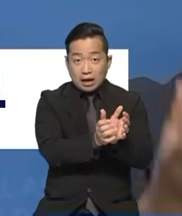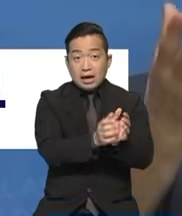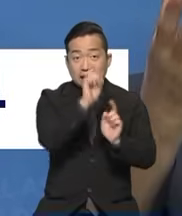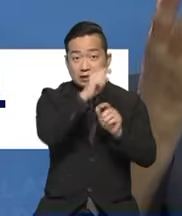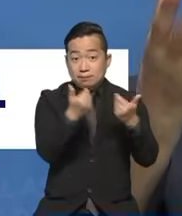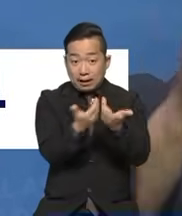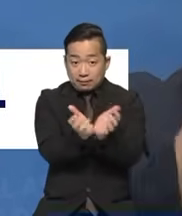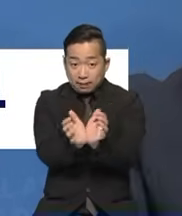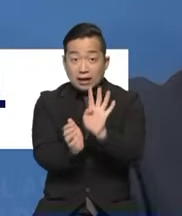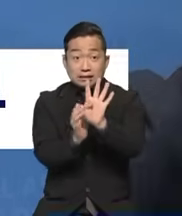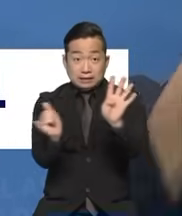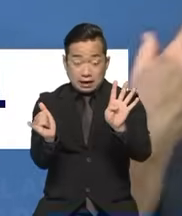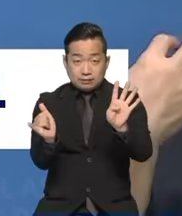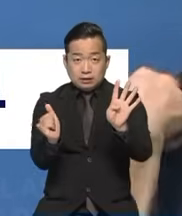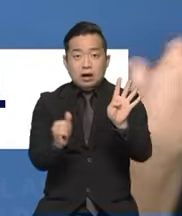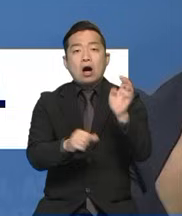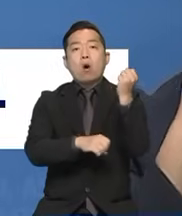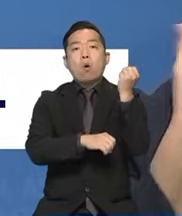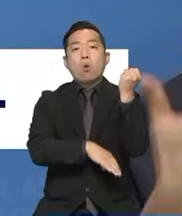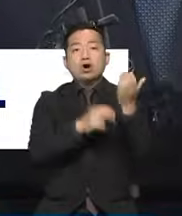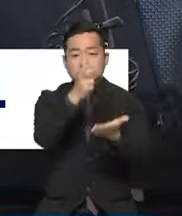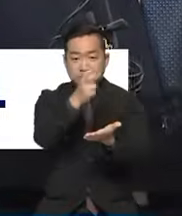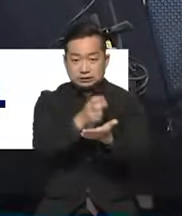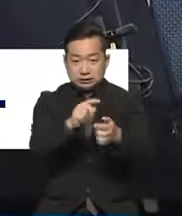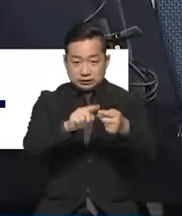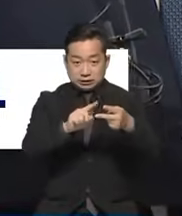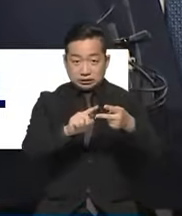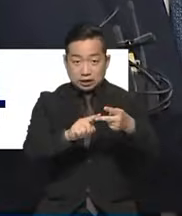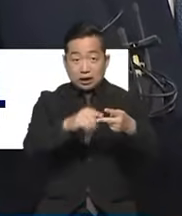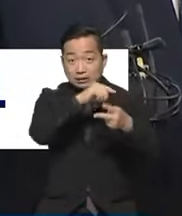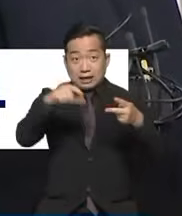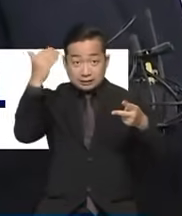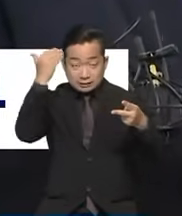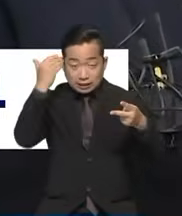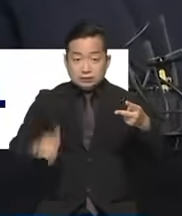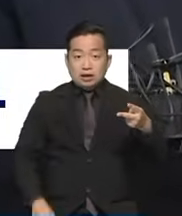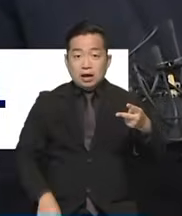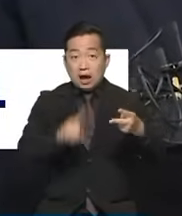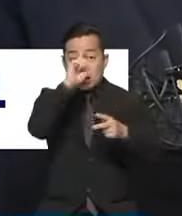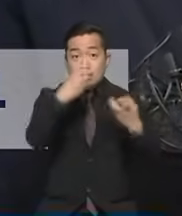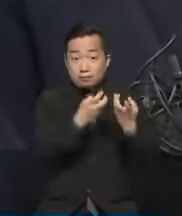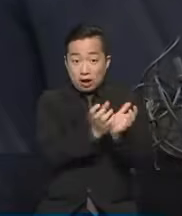만든 원칙과 상식은 물론 친명 원외